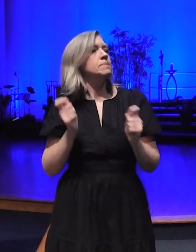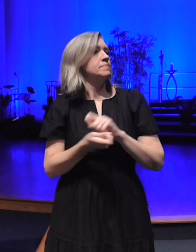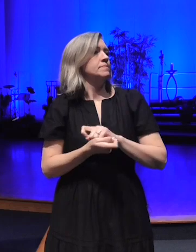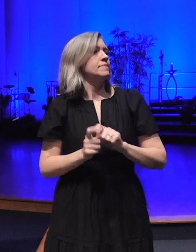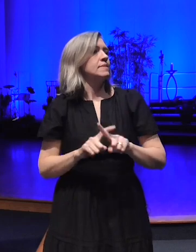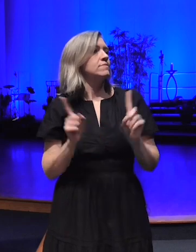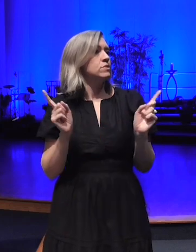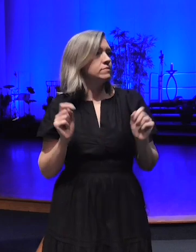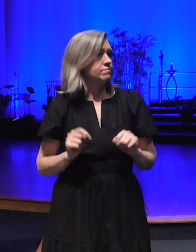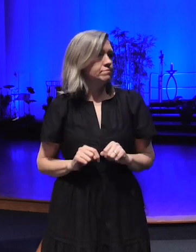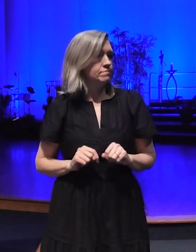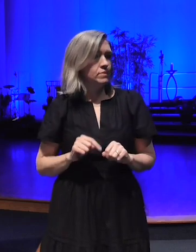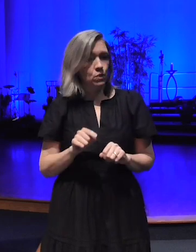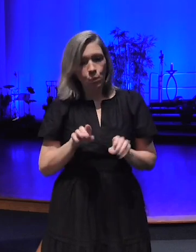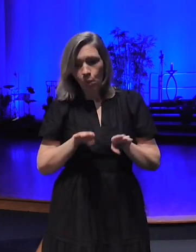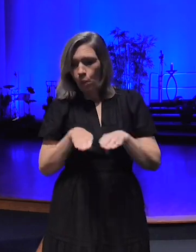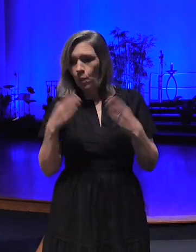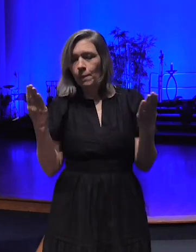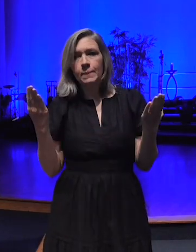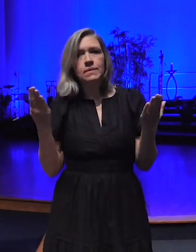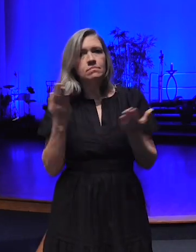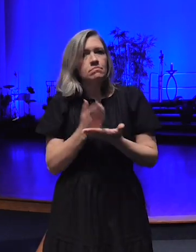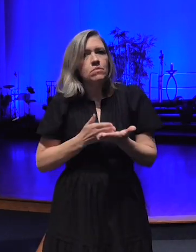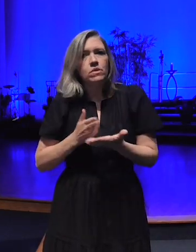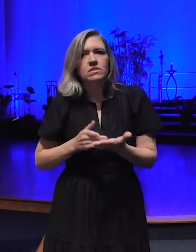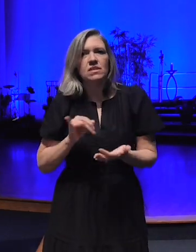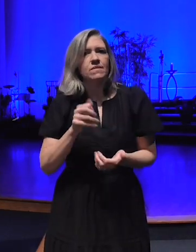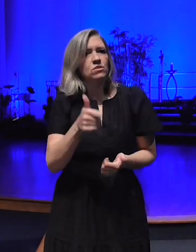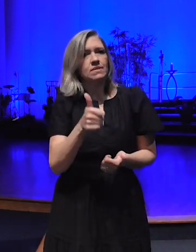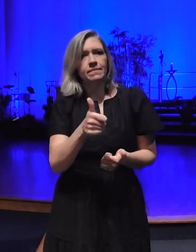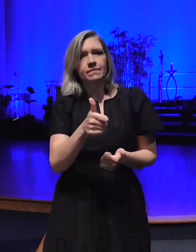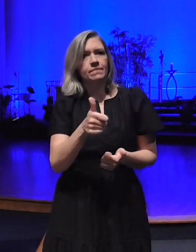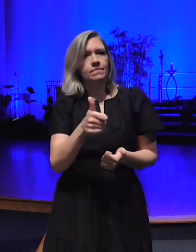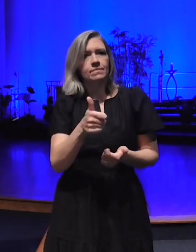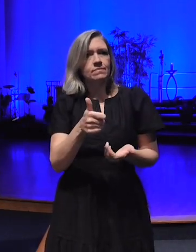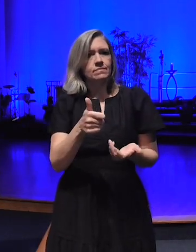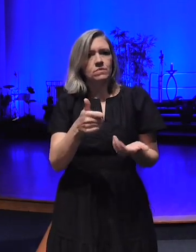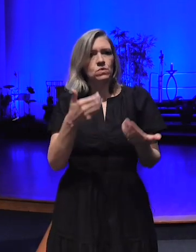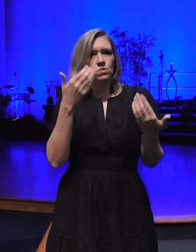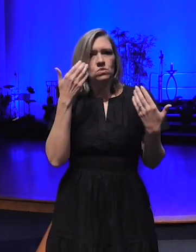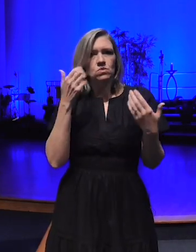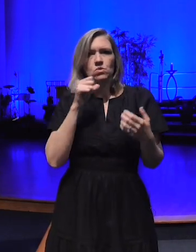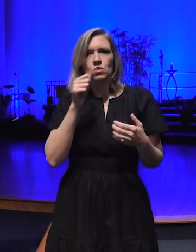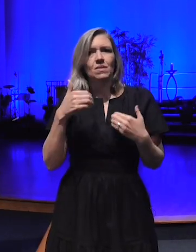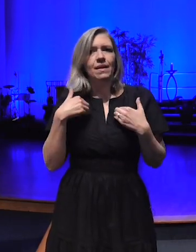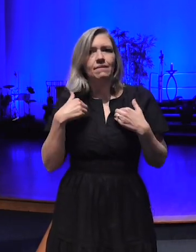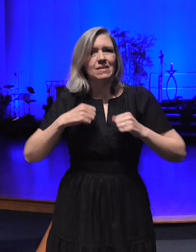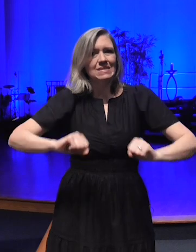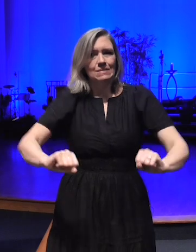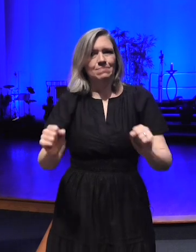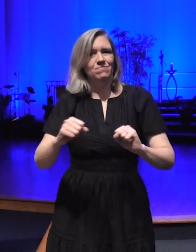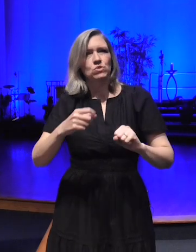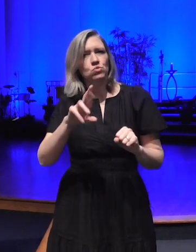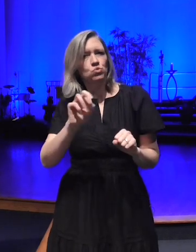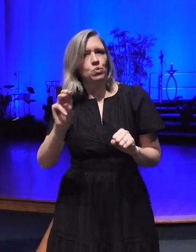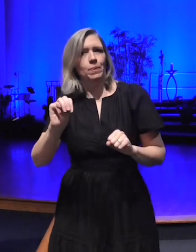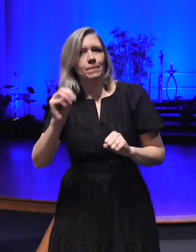hasta elementos dentro de ti que no tienes, no tienes espacio para ellos en este camino y vaya,